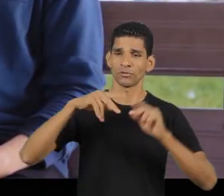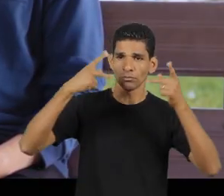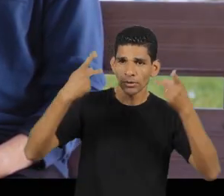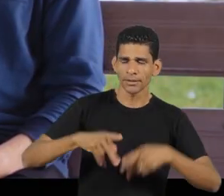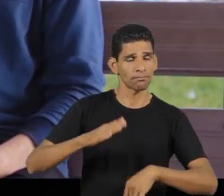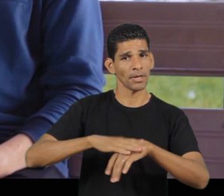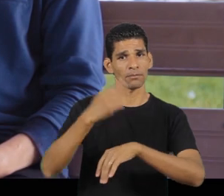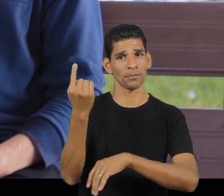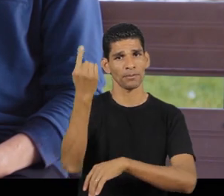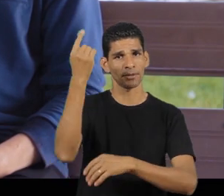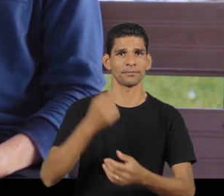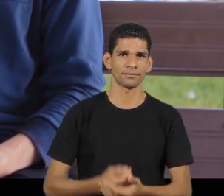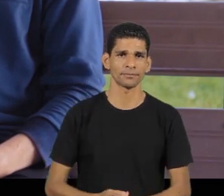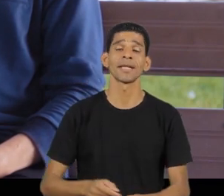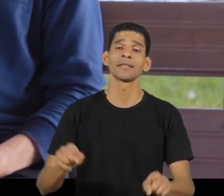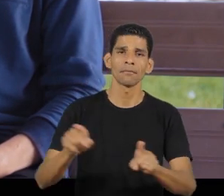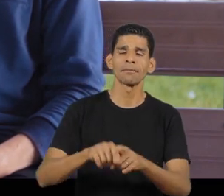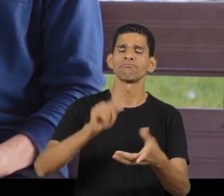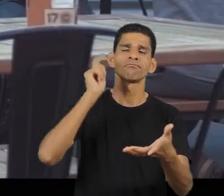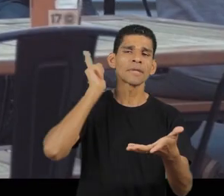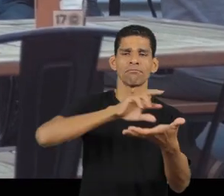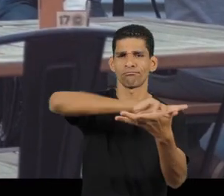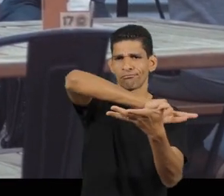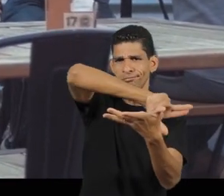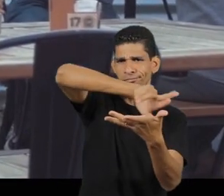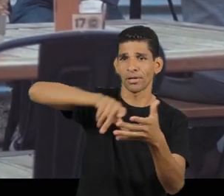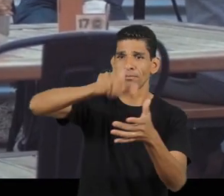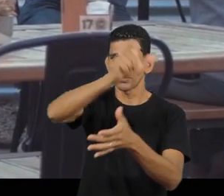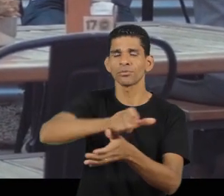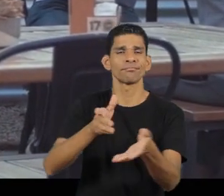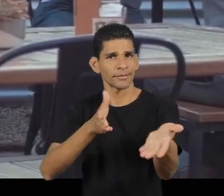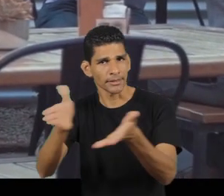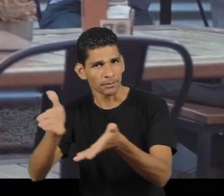humanidade, acima de tudo, e as possibilidades a partir da